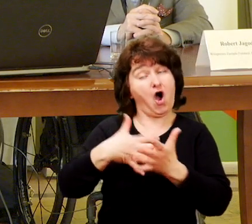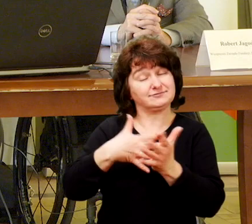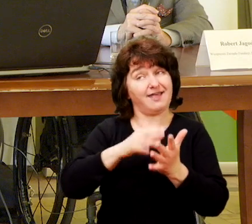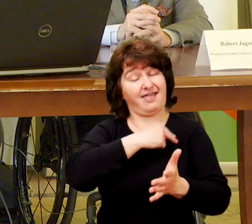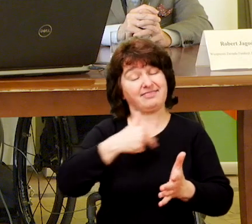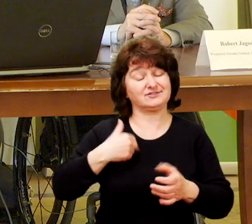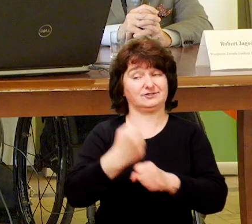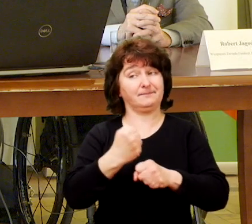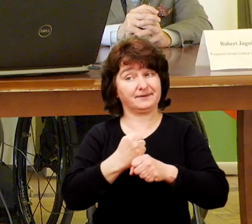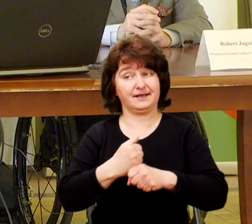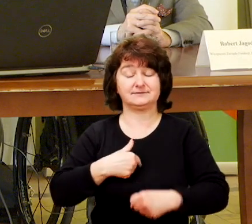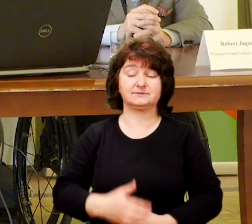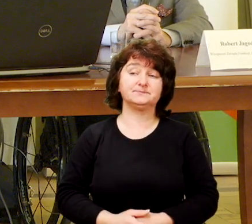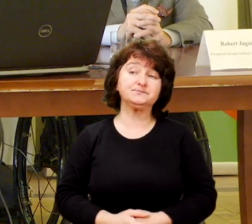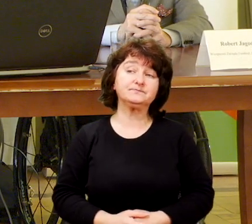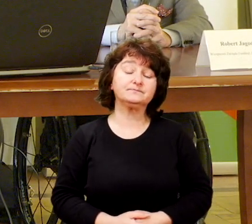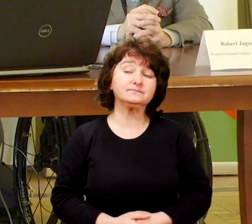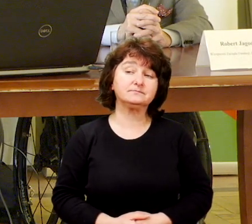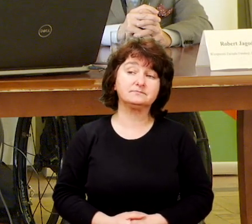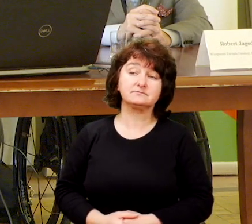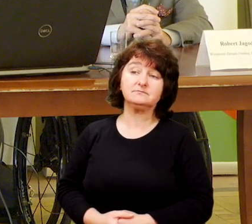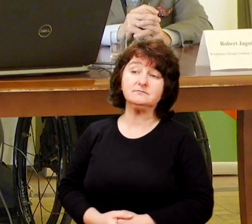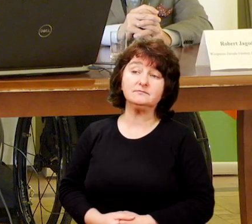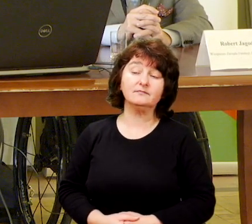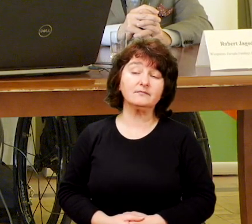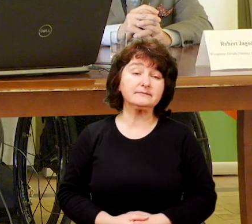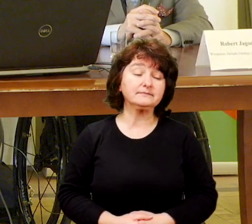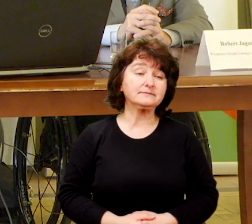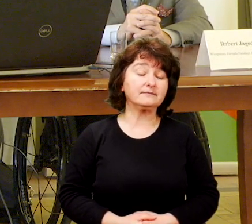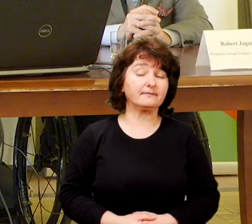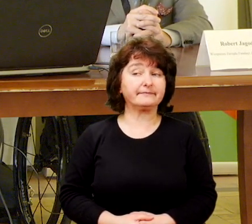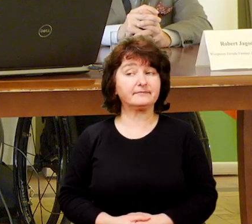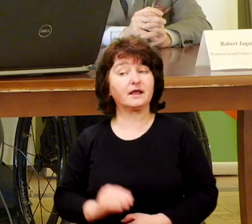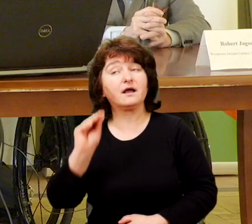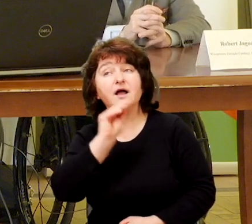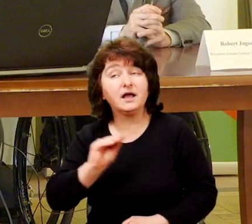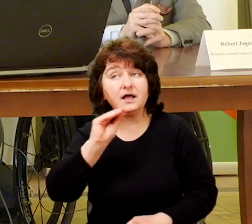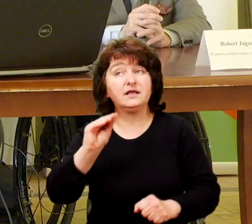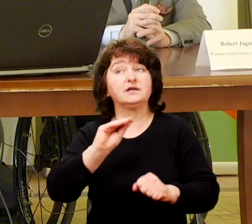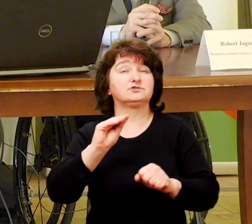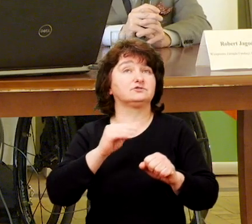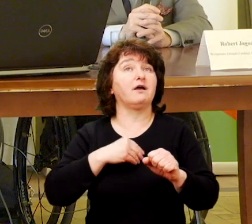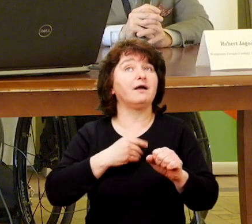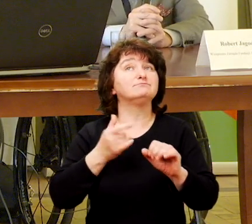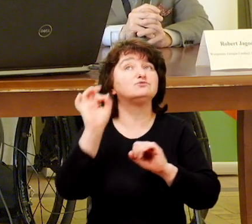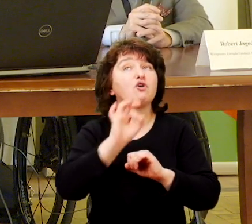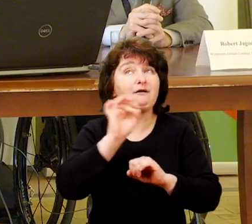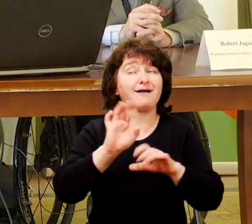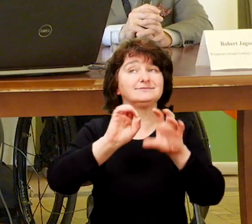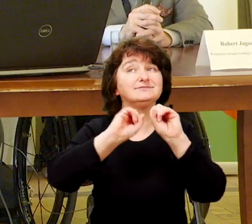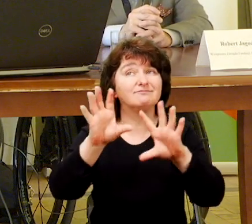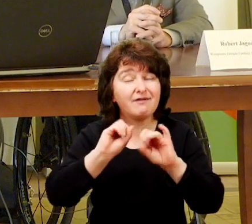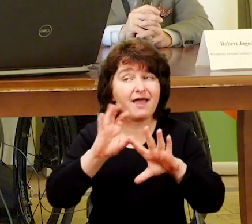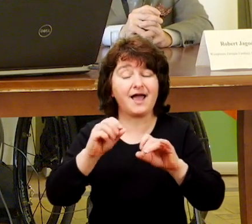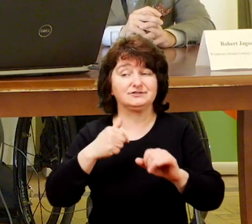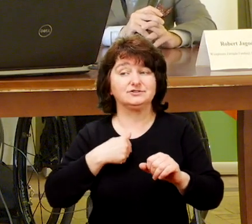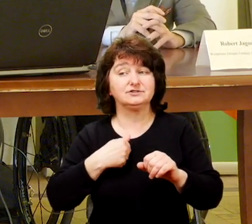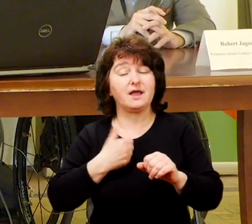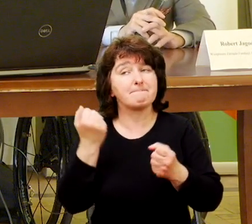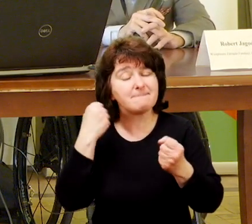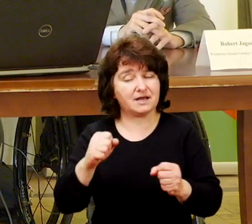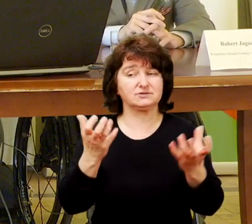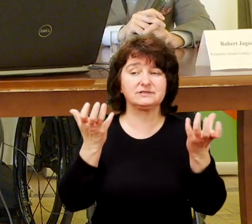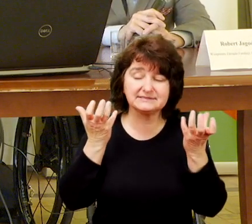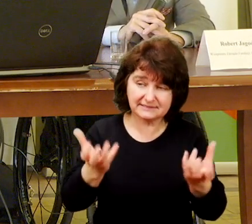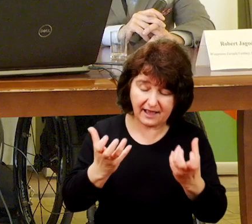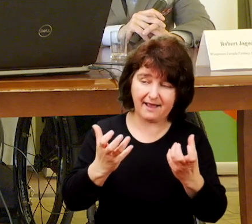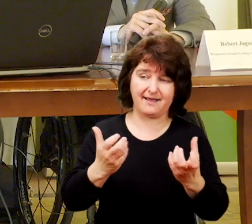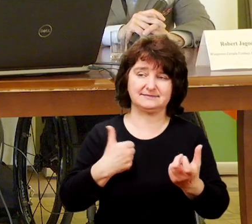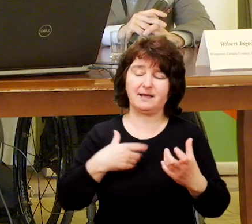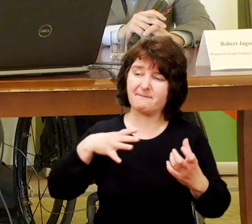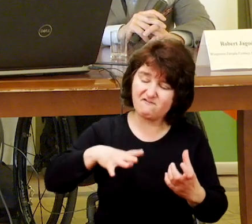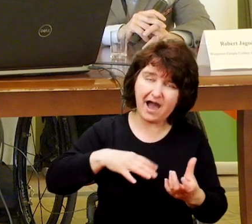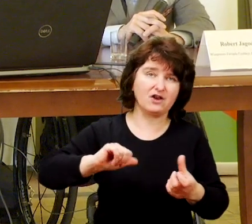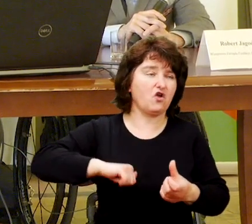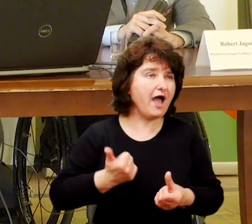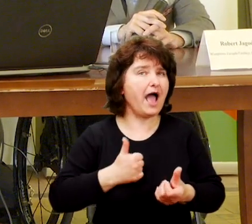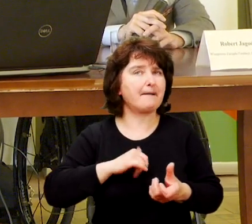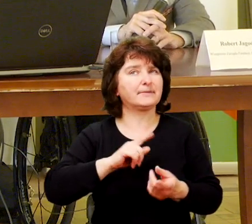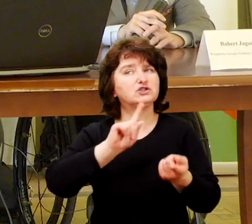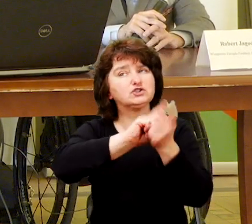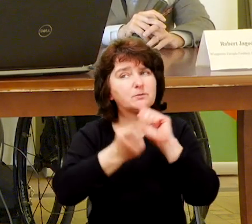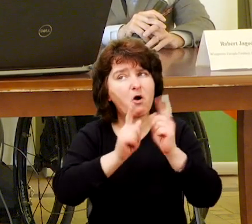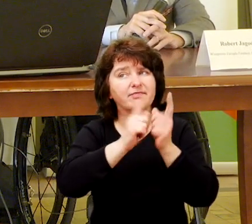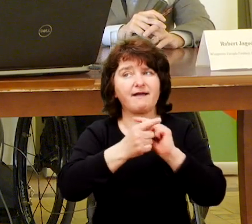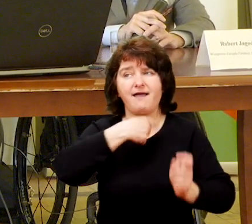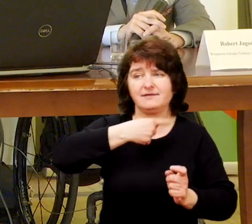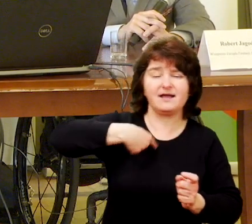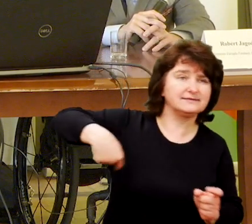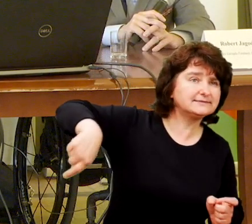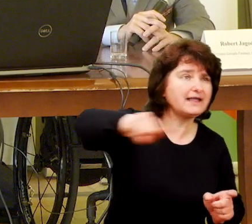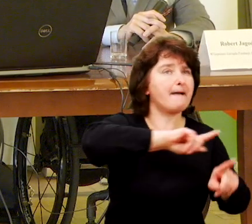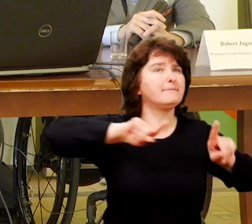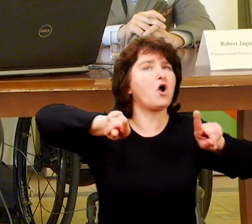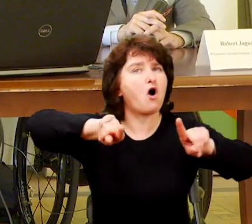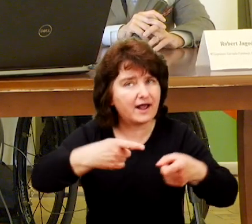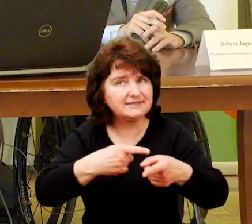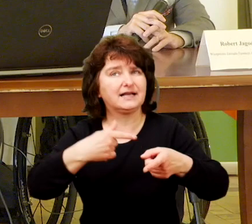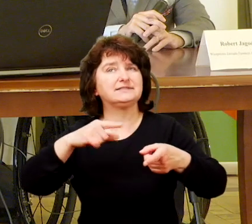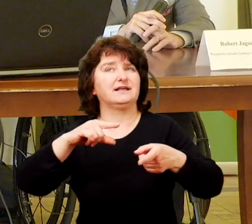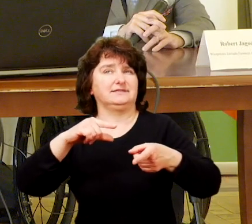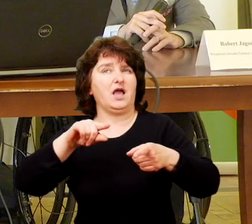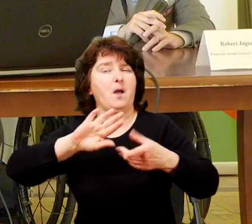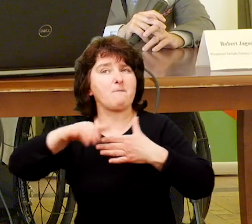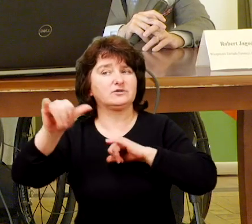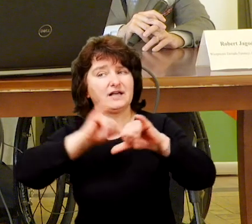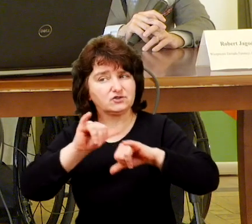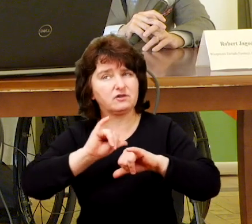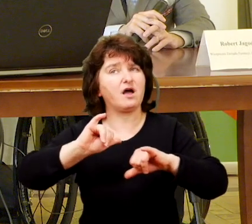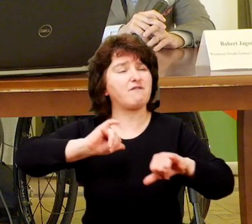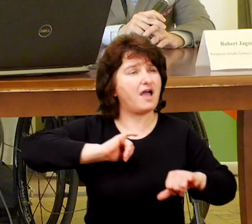Ostatnie moje zdanie, bo chciałabym wykorzystać tę okazję na spotkanie z państwem. Bardzo zachęcam do tego, żeby wszystkie spotkania z nami czyli z organizacjami pozarządowymi odbywały się w dialogu.